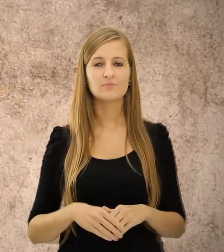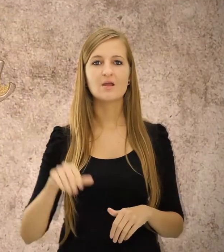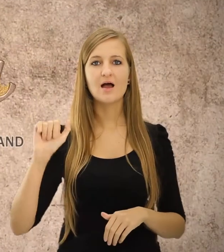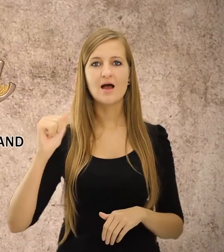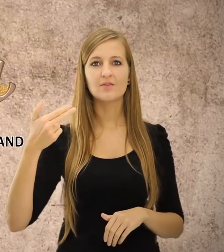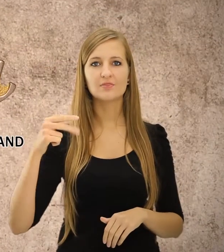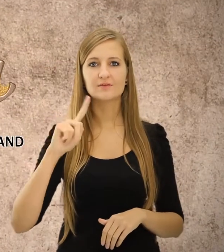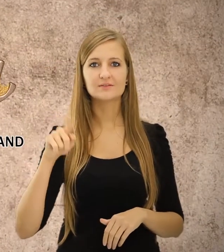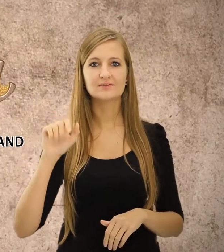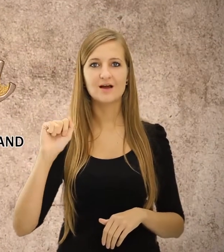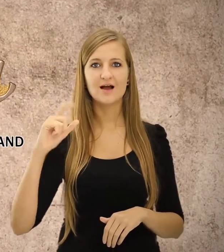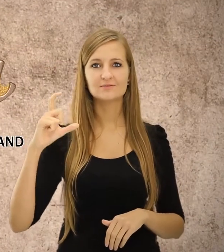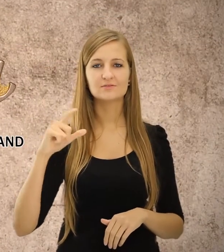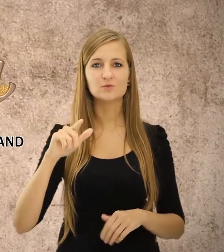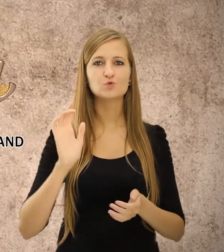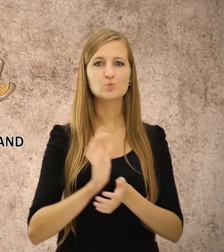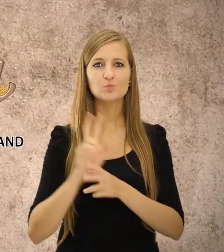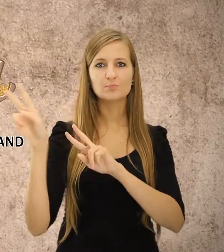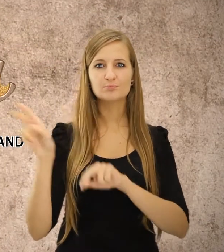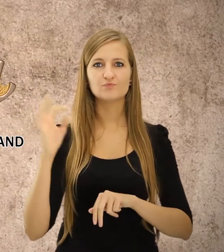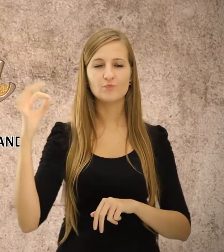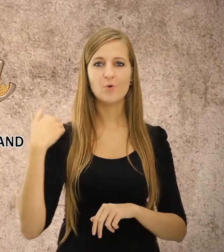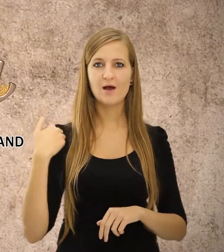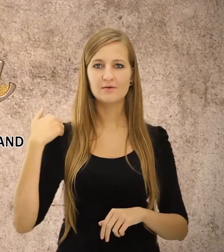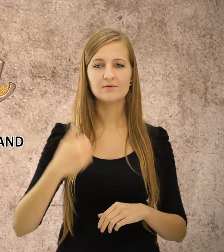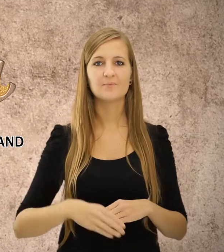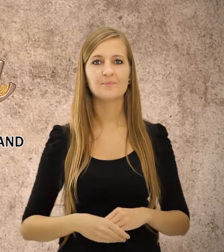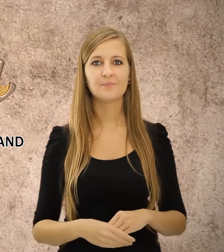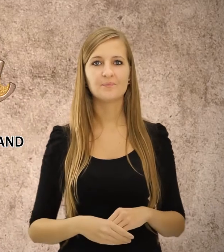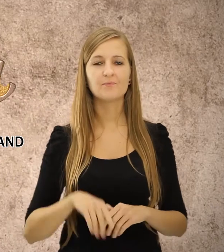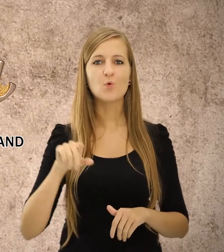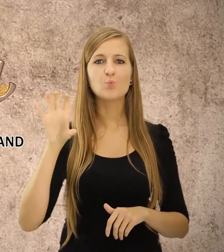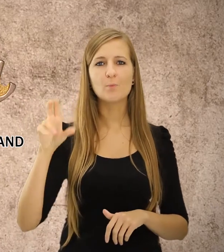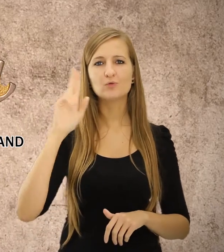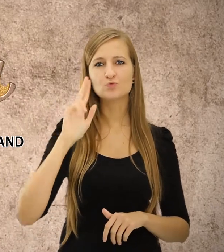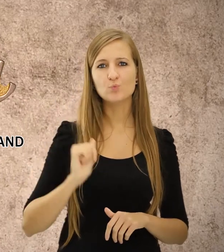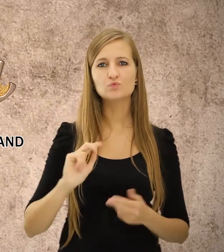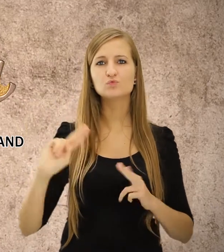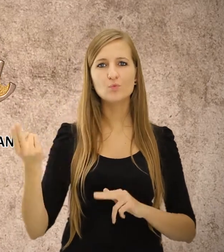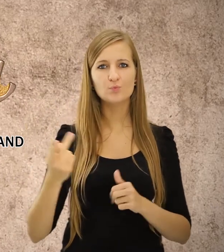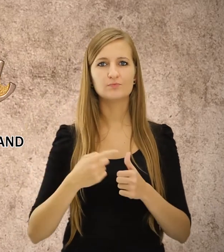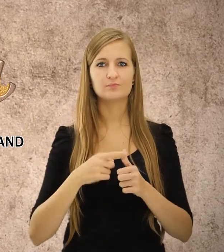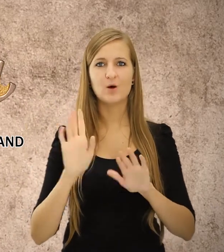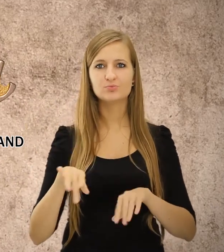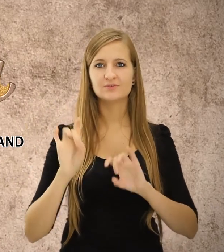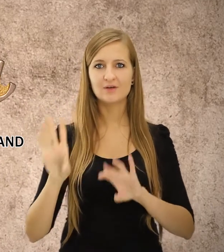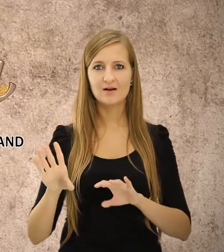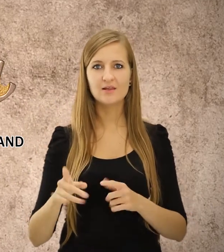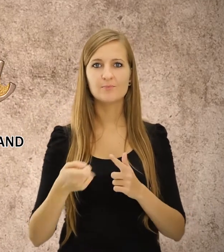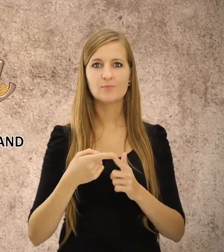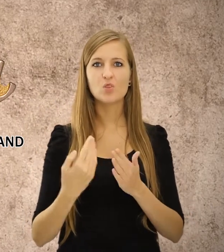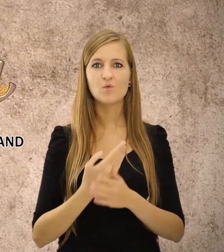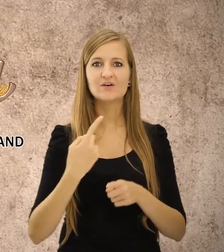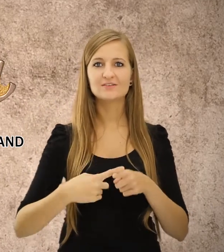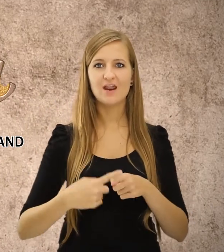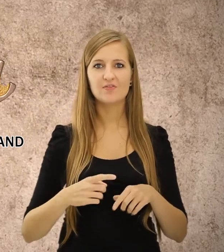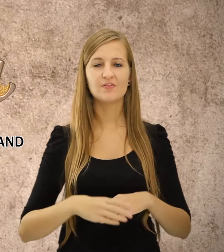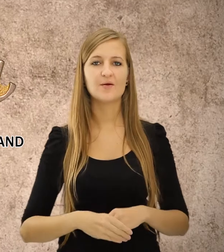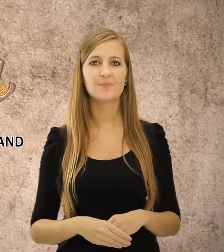ANZAC to skrót od angielskiej nazwy korpusu żołnierzy z Australii i Nowej Zelandii.